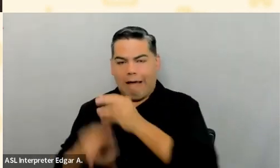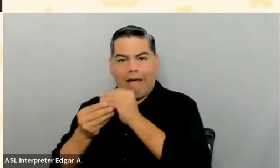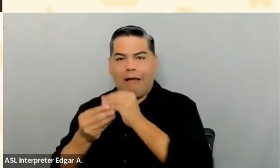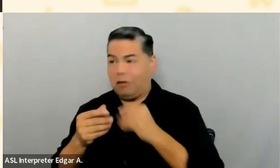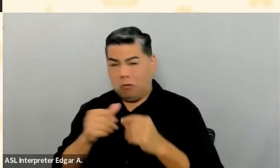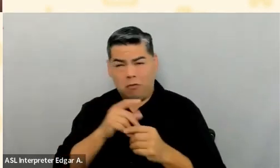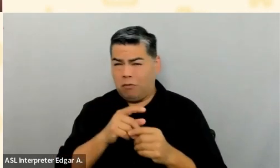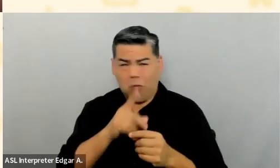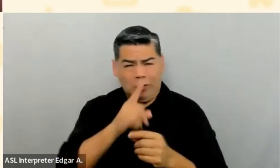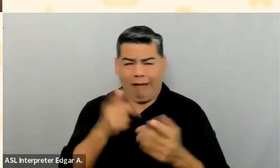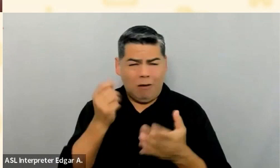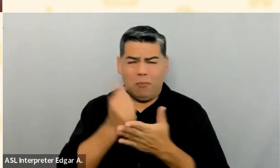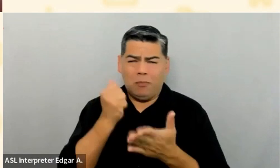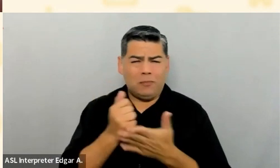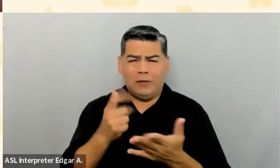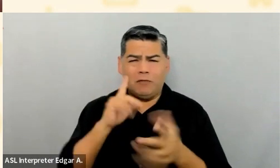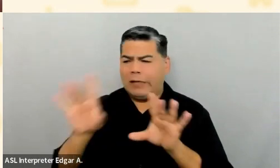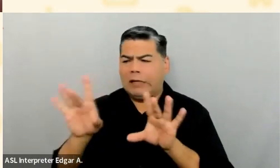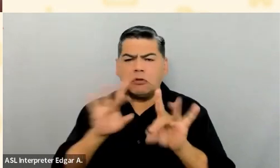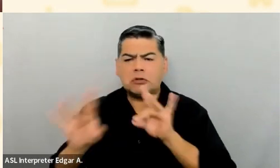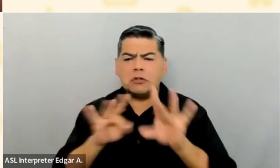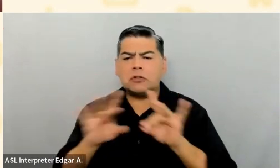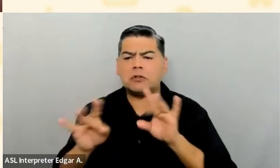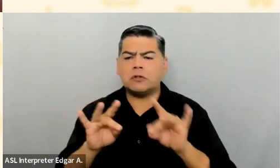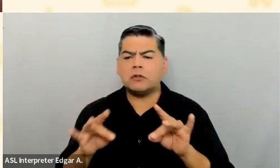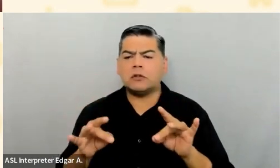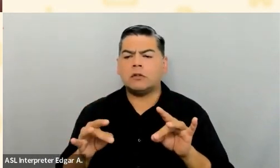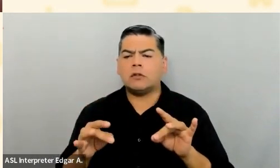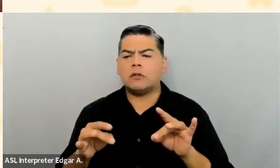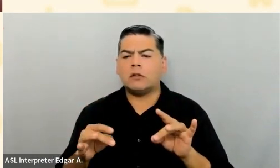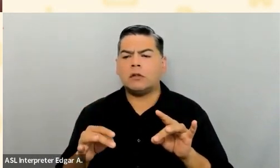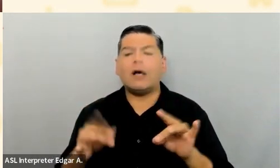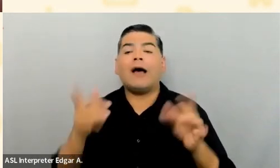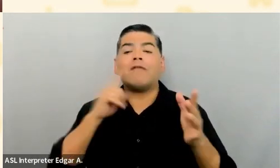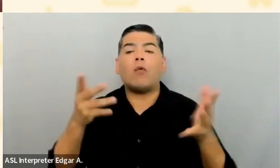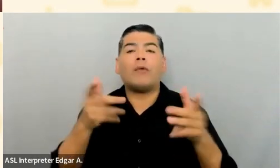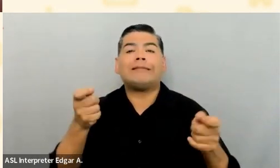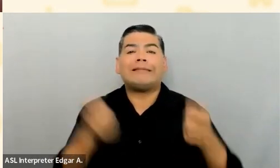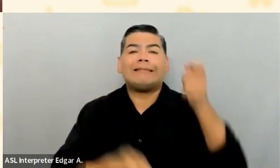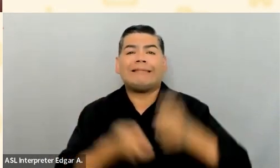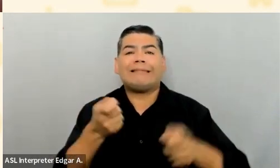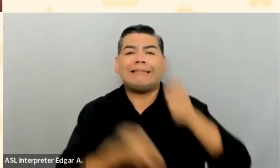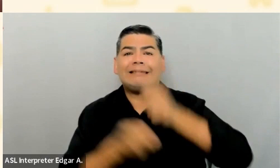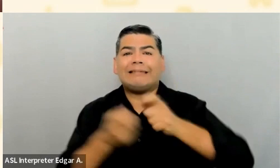de qué cambios se realizan. Simplemente lo superpone.